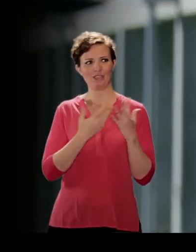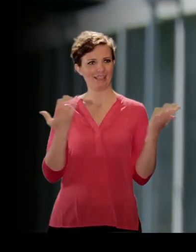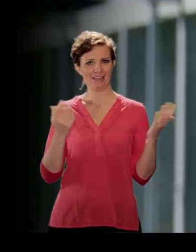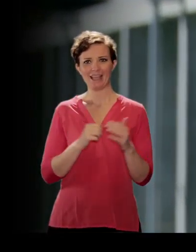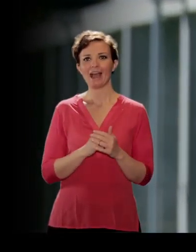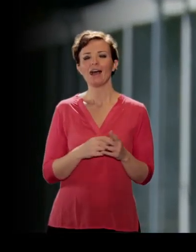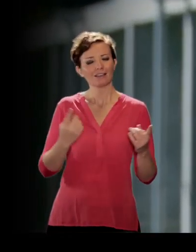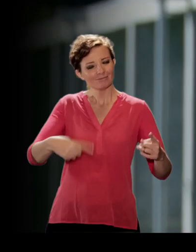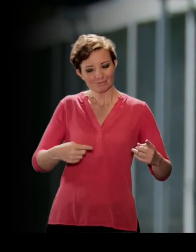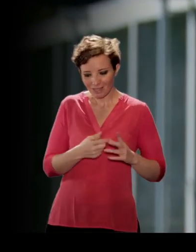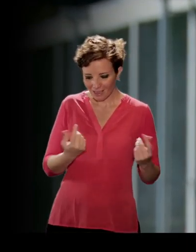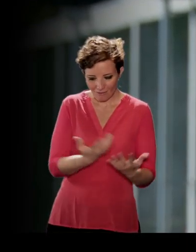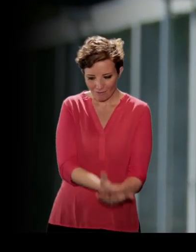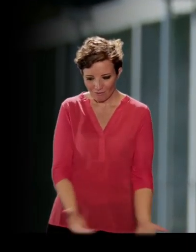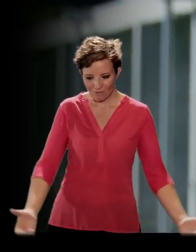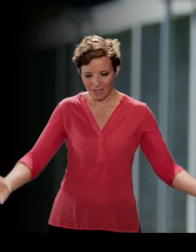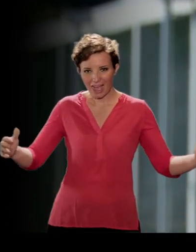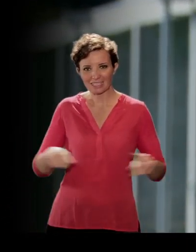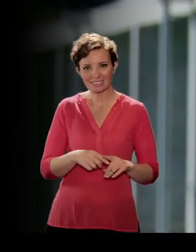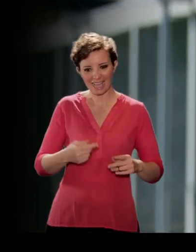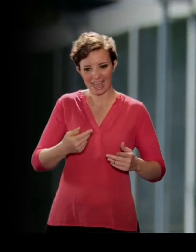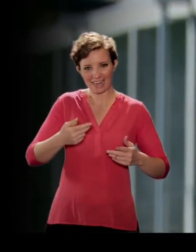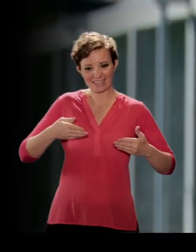in quella che un tempo era la vasca navale di Roma